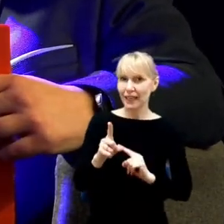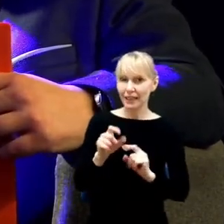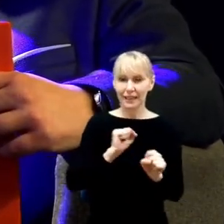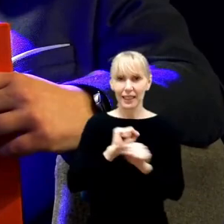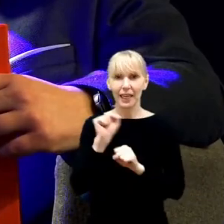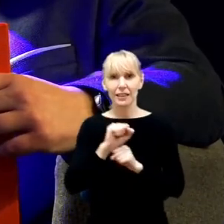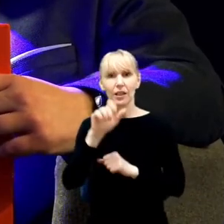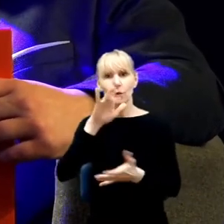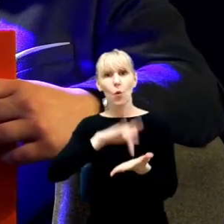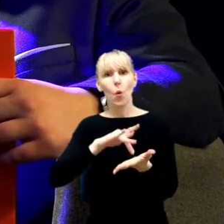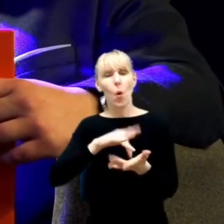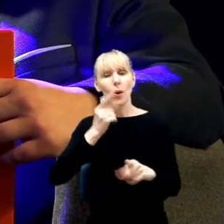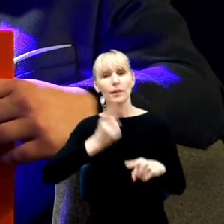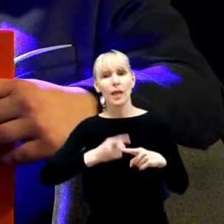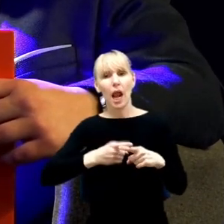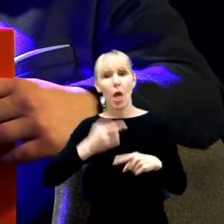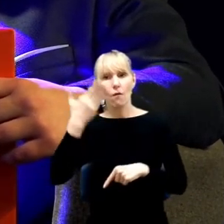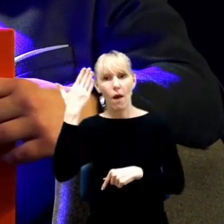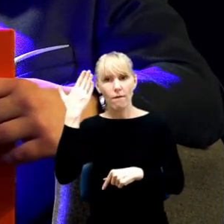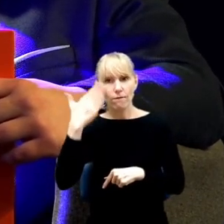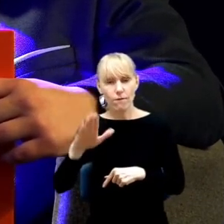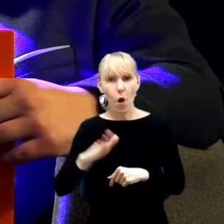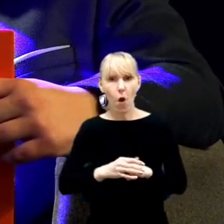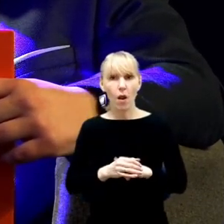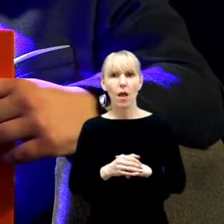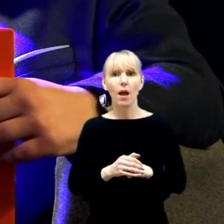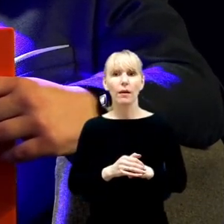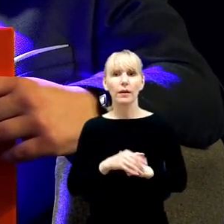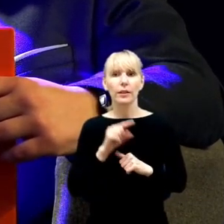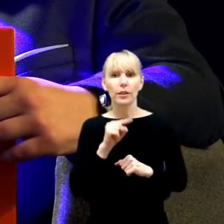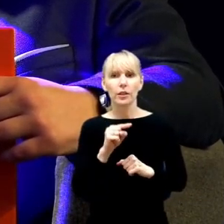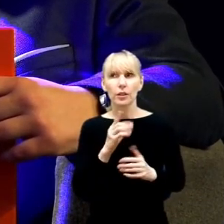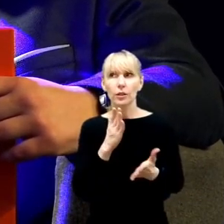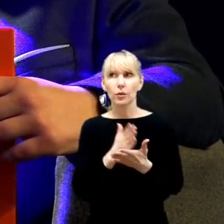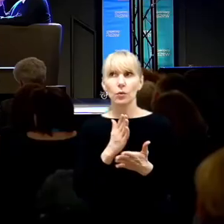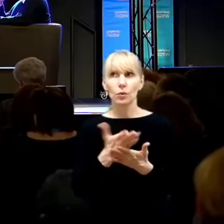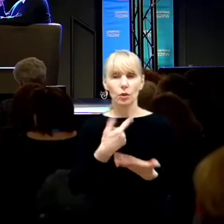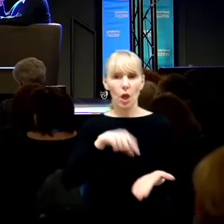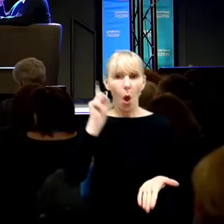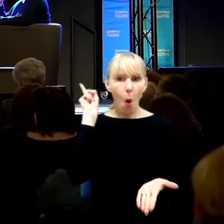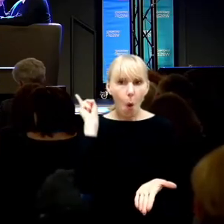więc liczymy, że uda się mieszkańców zatrzymać w mieście i ściągać do niego.